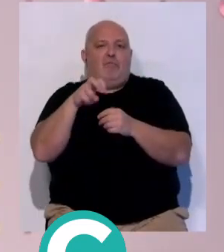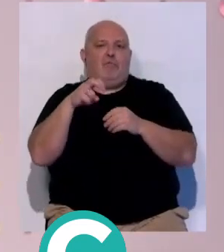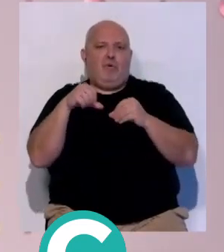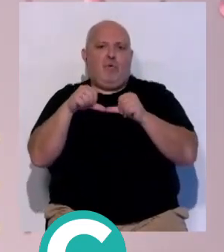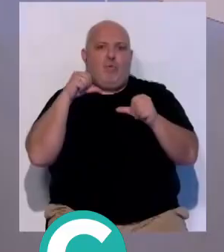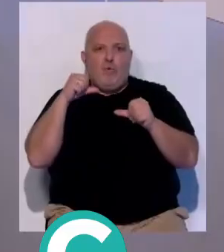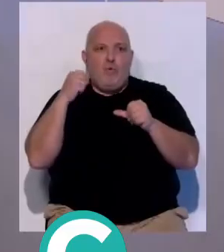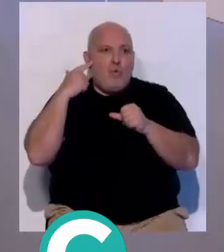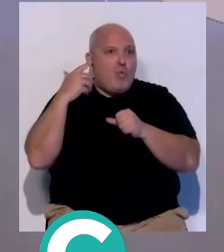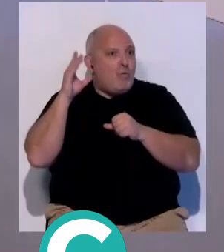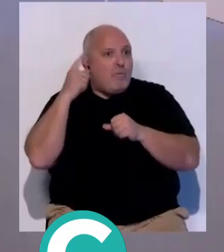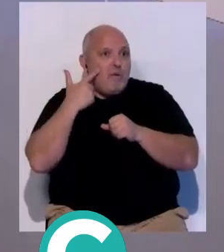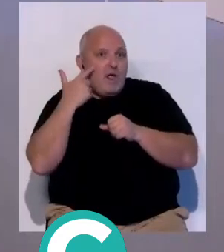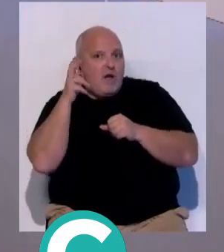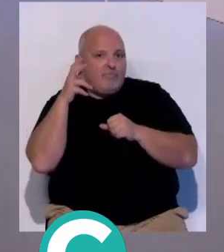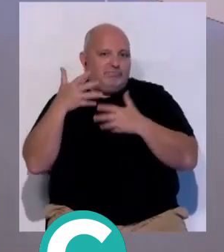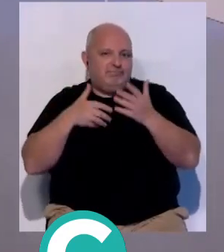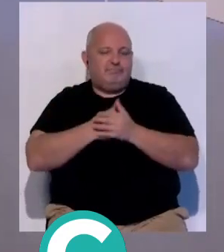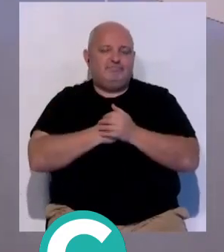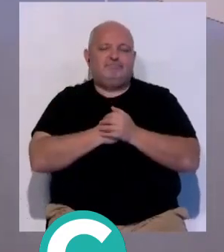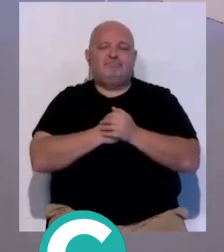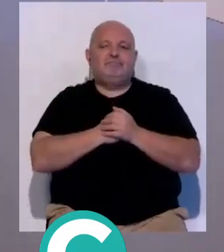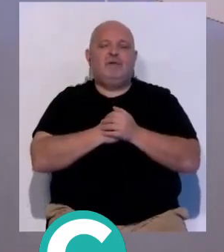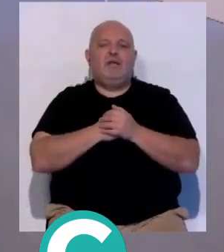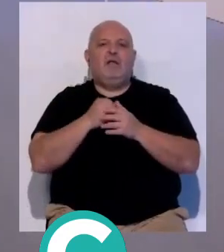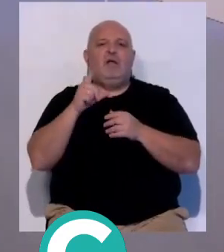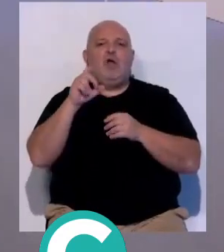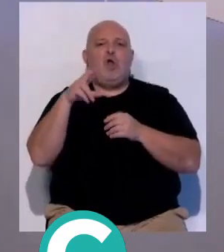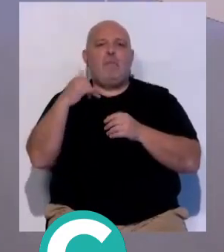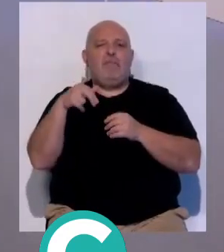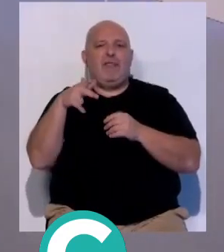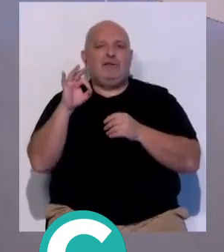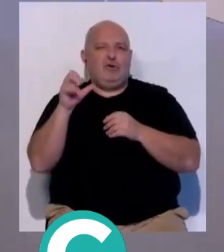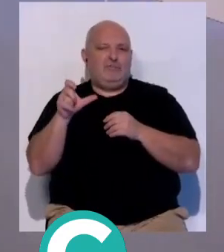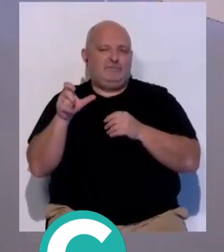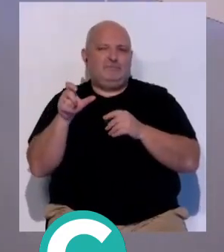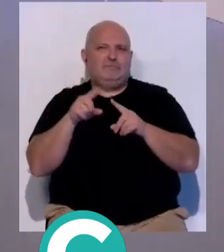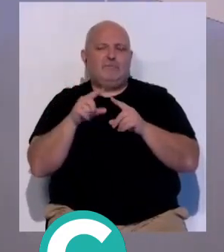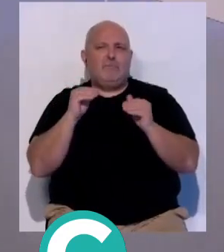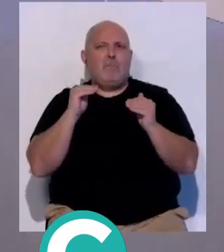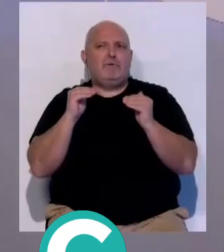y también lo que dijo Antonio Jesús López Nieto cuando le pregunté yo Llegará el momento que los